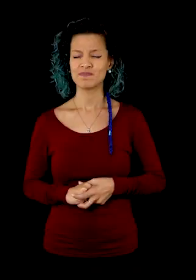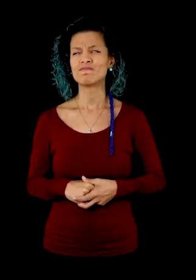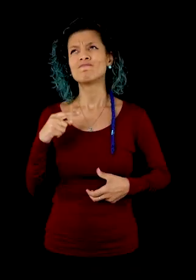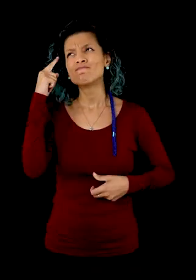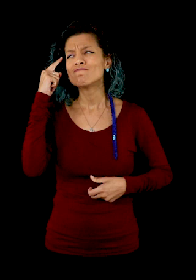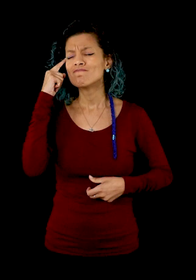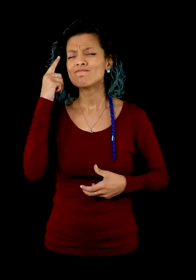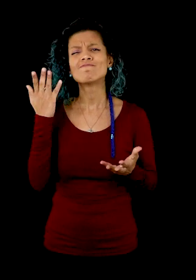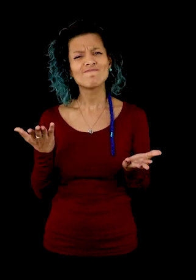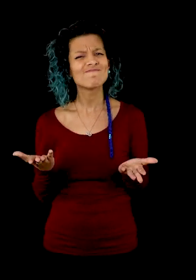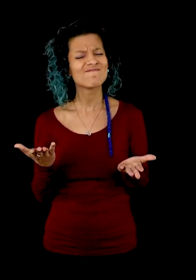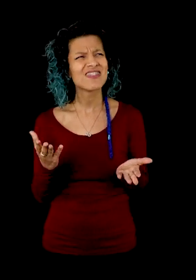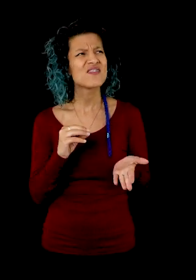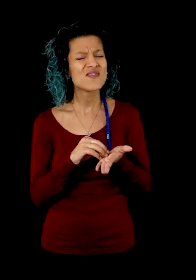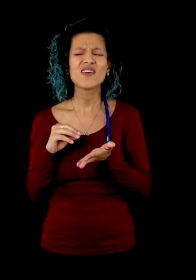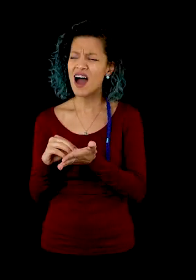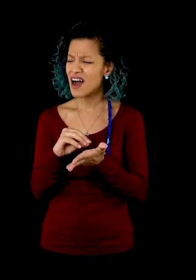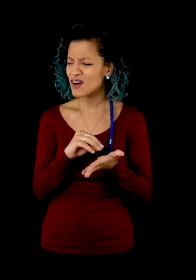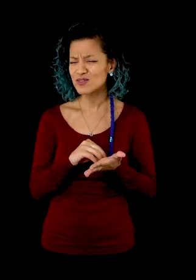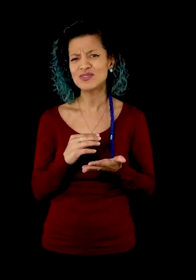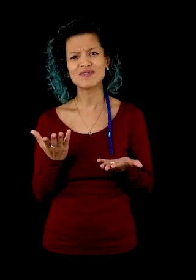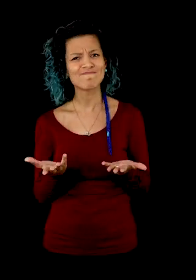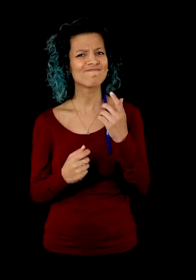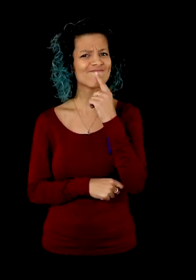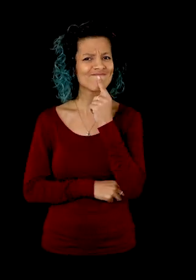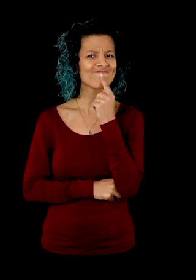Hum... está faltando alguma coisa.